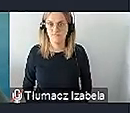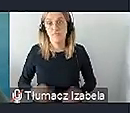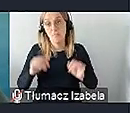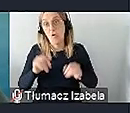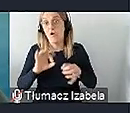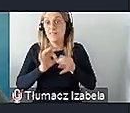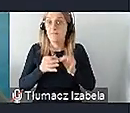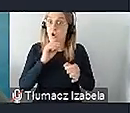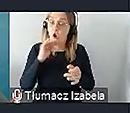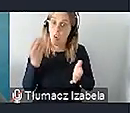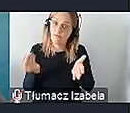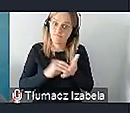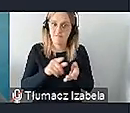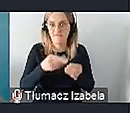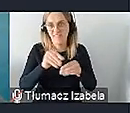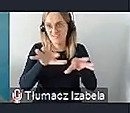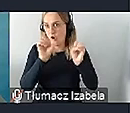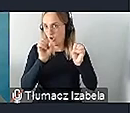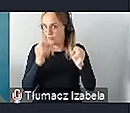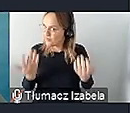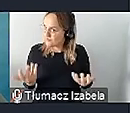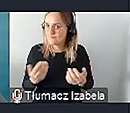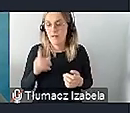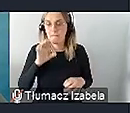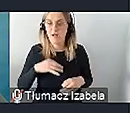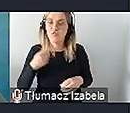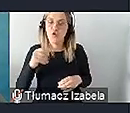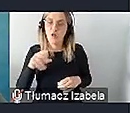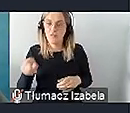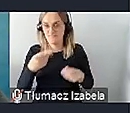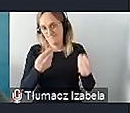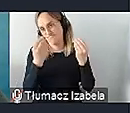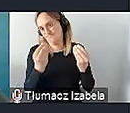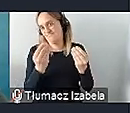być może byłoby to jeszcze bardziej czytelne. Ale, jak pisze pani Dorota: "No i gitara".